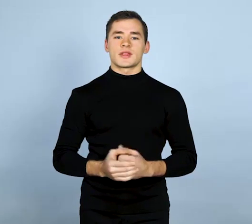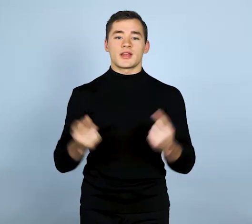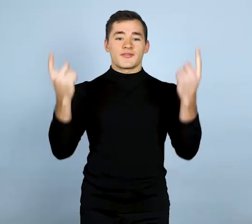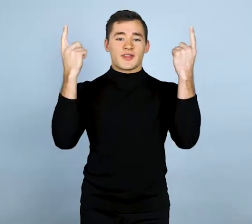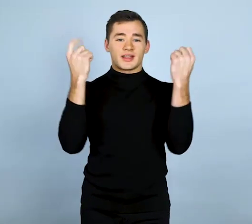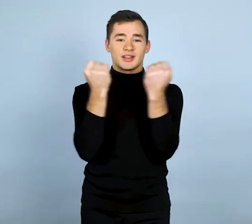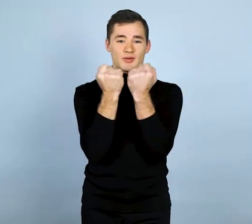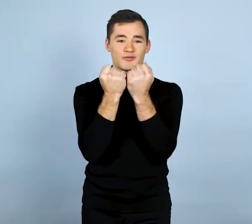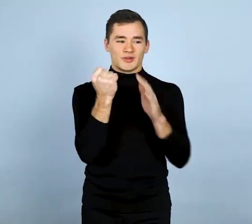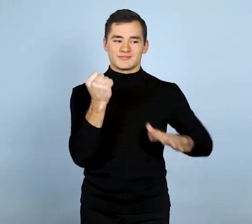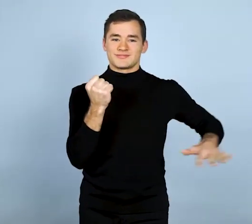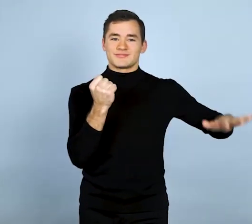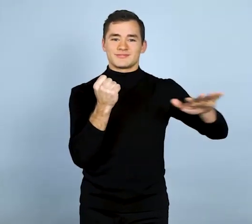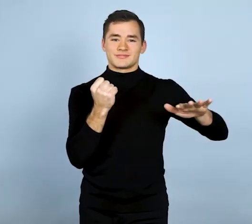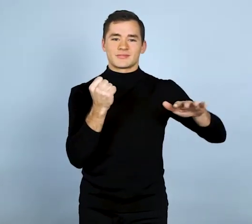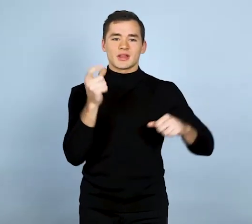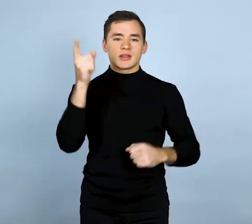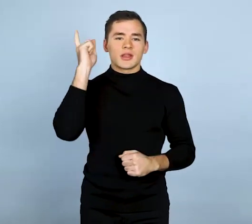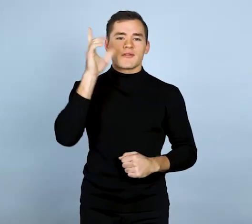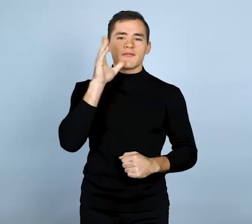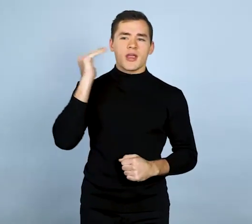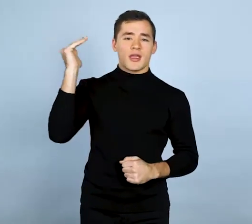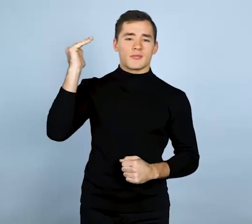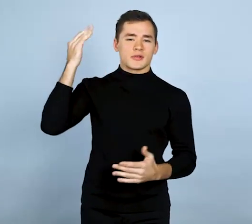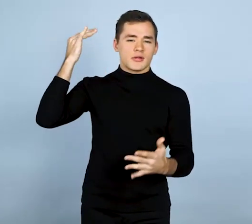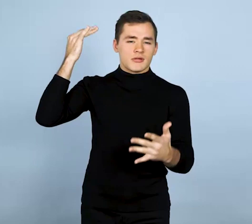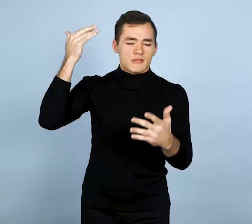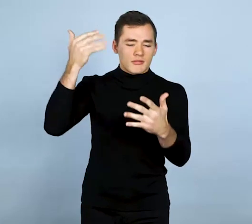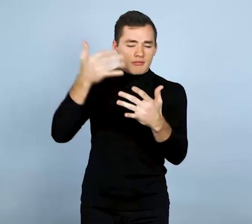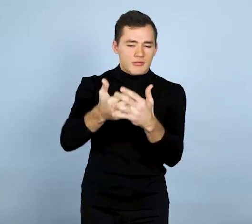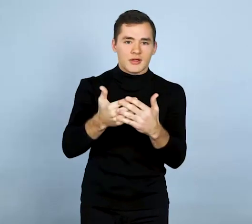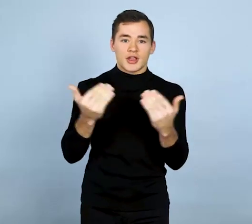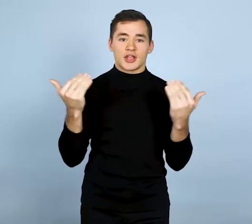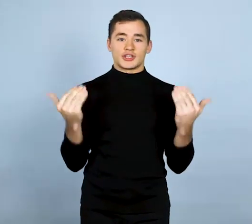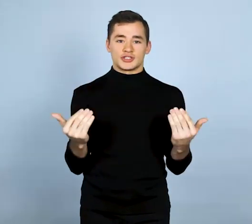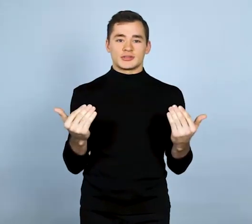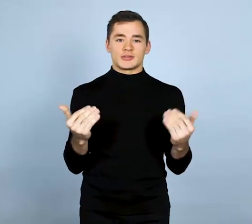С самых древних времен